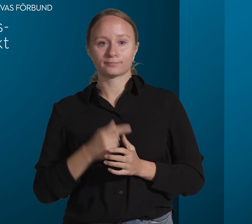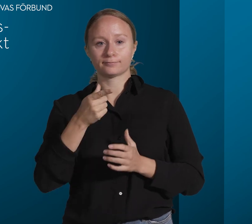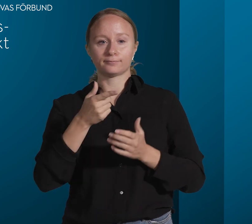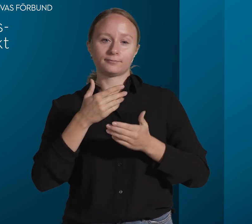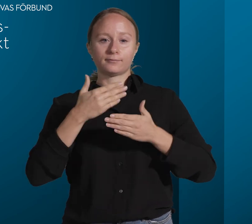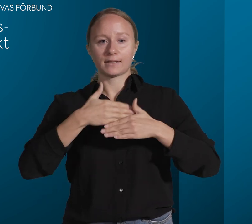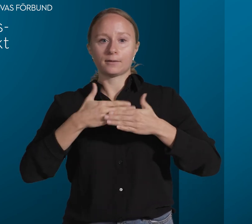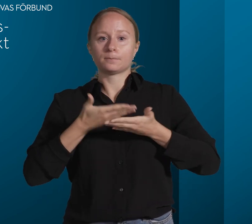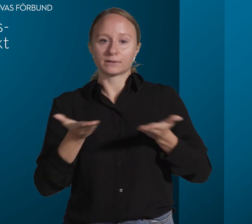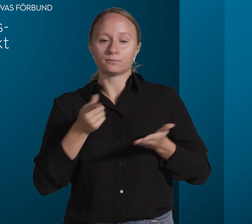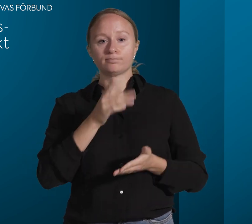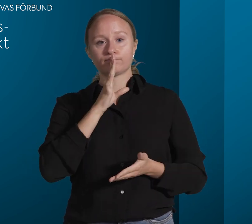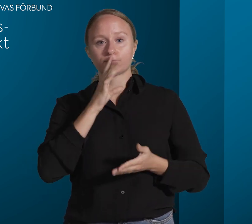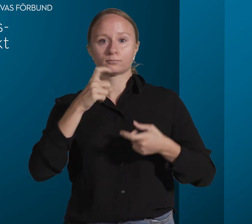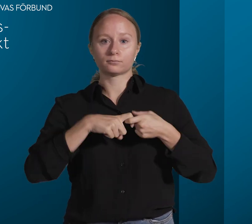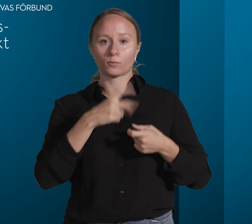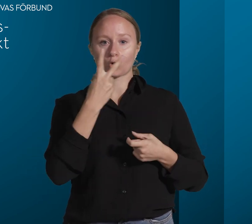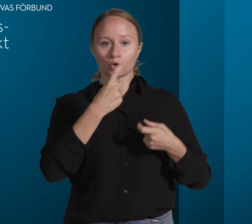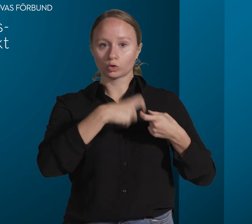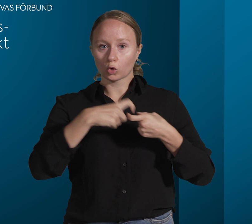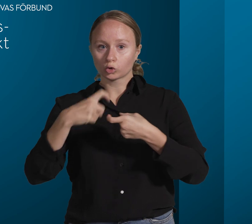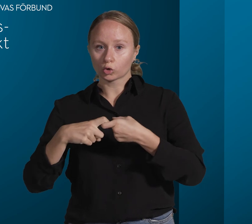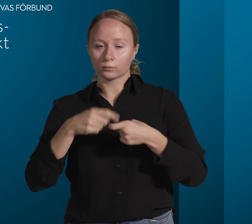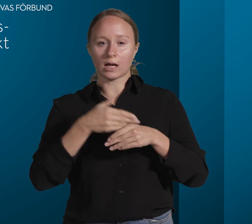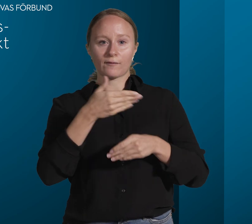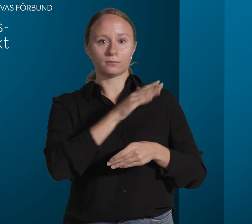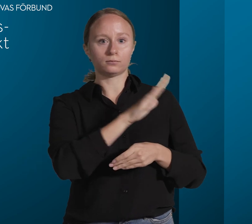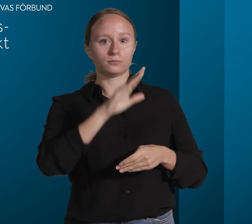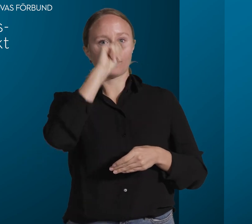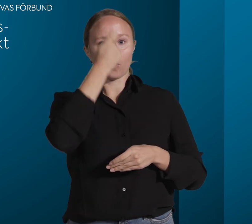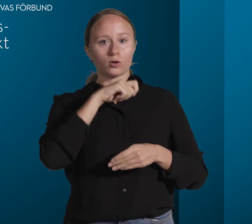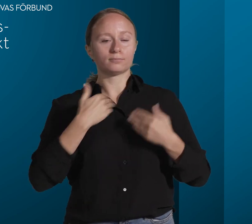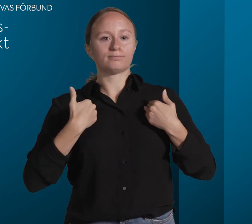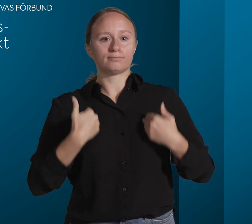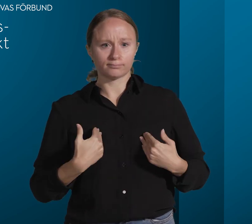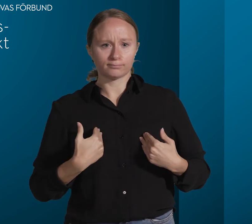Handlingen kretsar kring två syskon som efter sina föräldrars död -